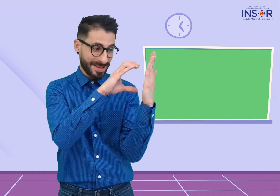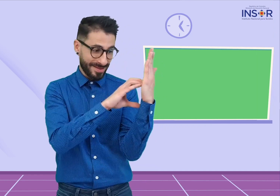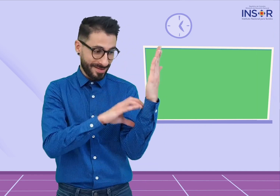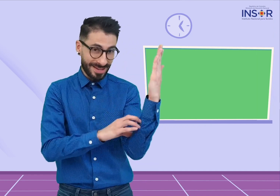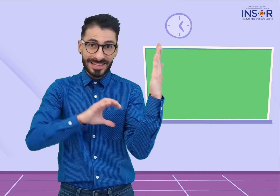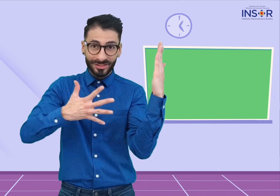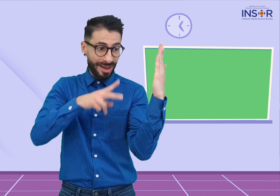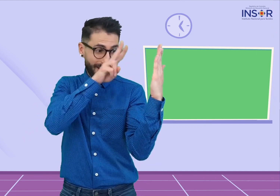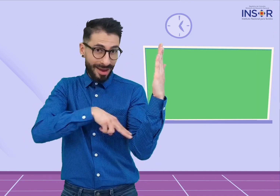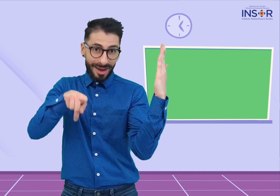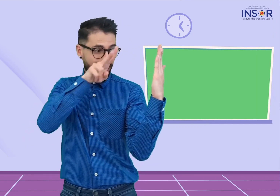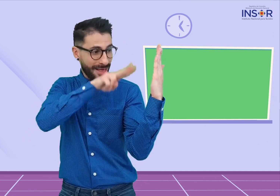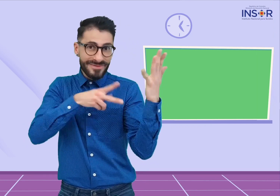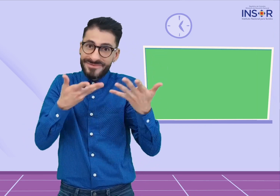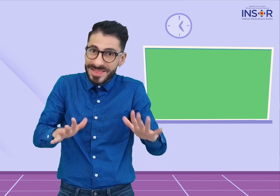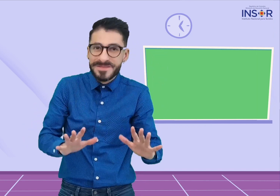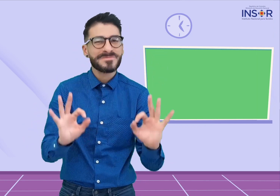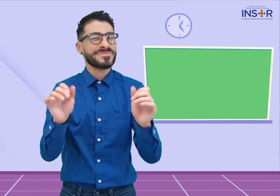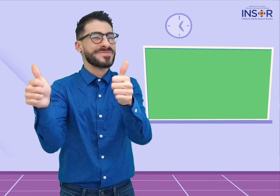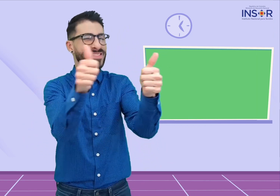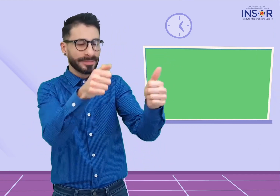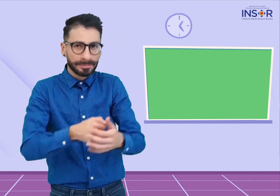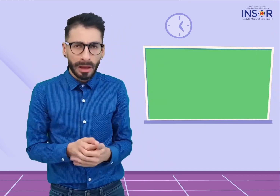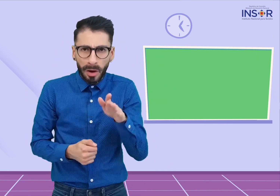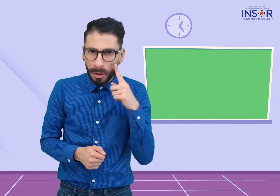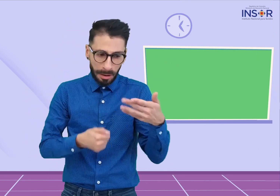Con la lectura de la quinta parte finalizamos la lectura del texto. ¡Muy bien!